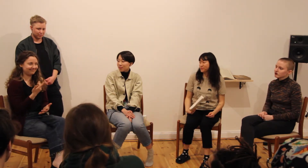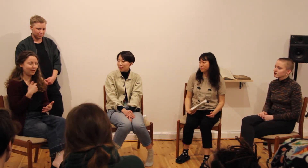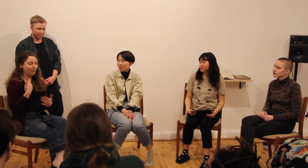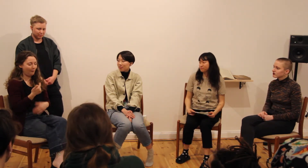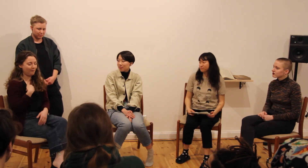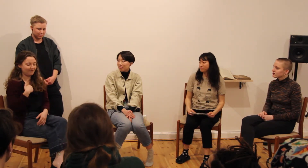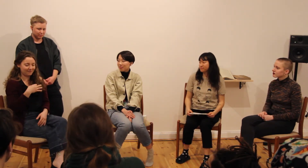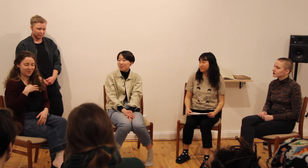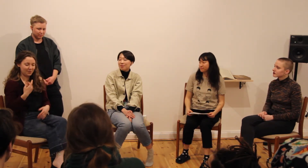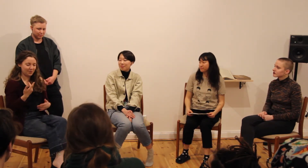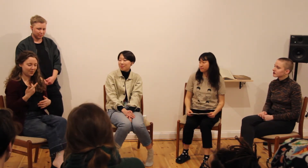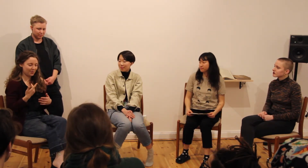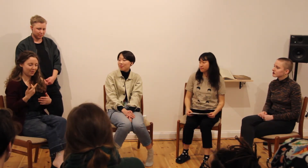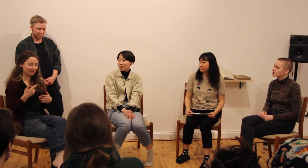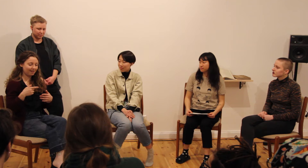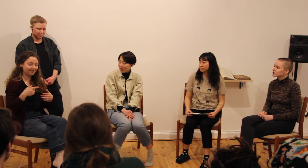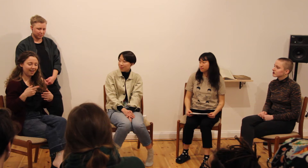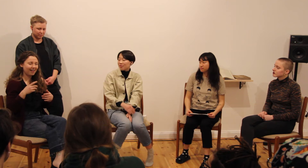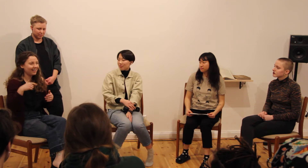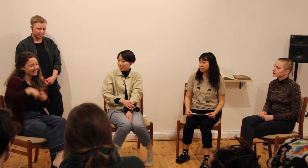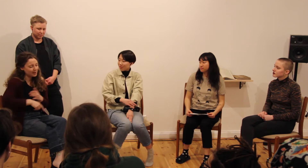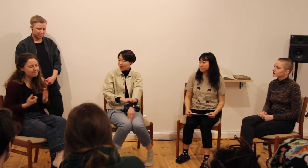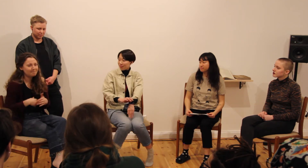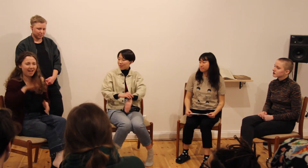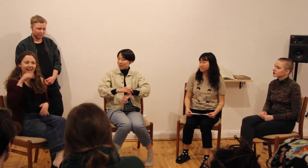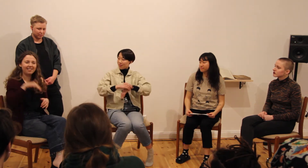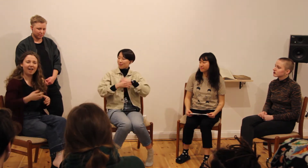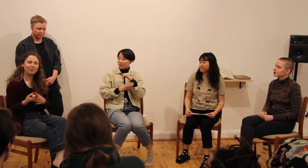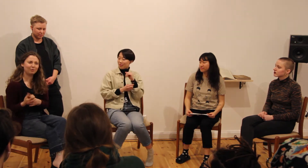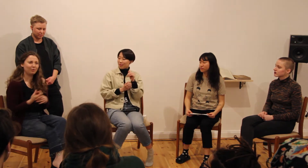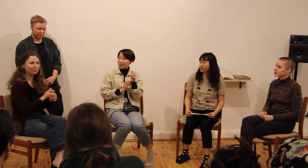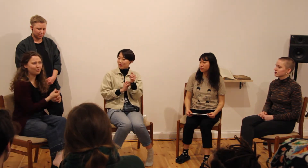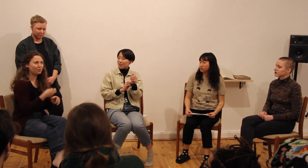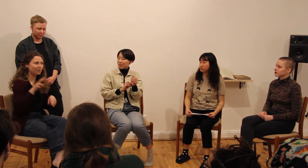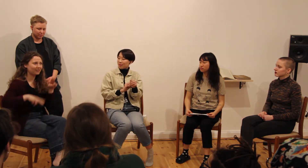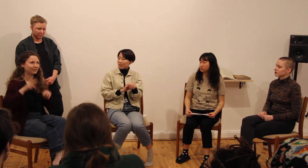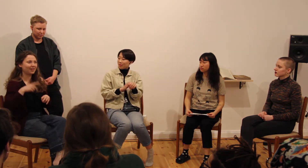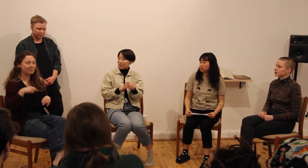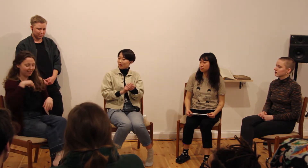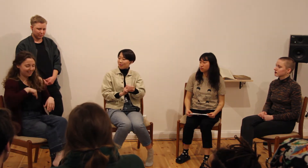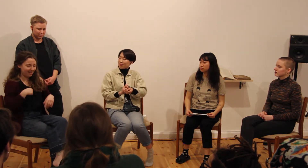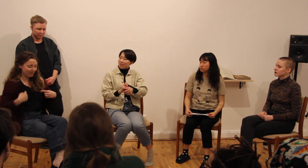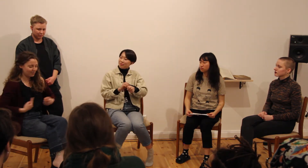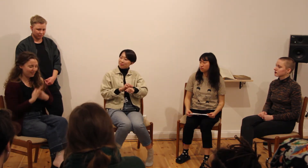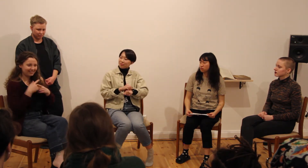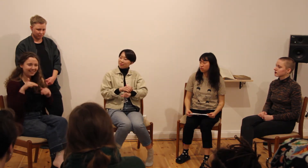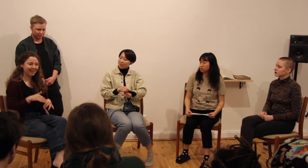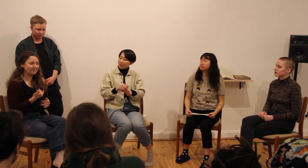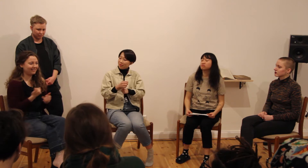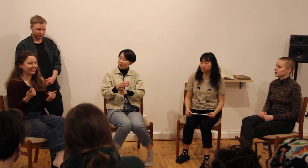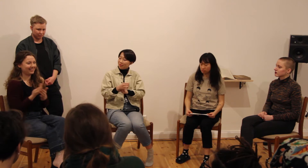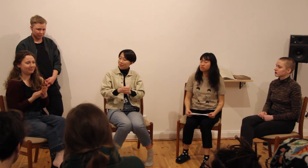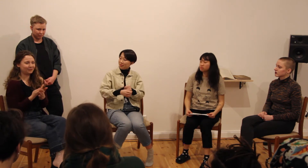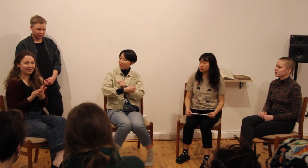Es war für mich komisch, ganz oft hatte ich auch das Gefühl, dass da so viel mehr steckt was auch nicht gesehen wird.